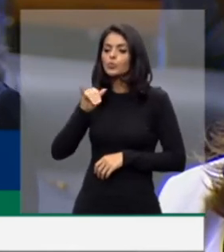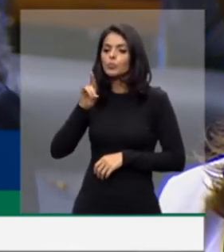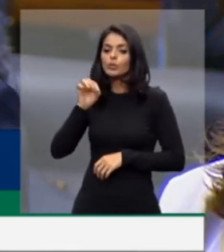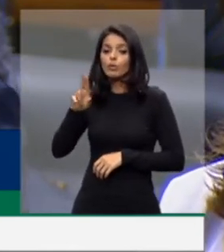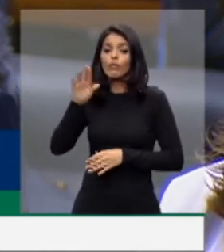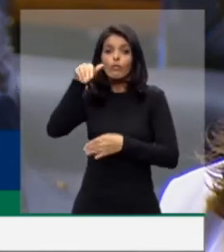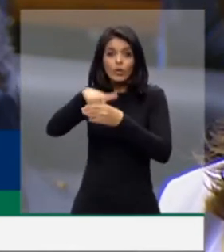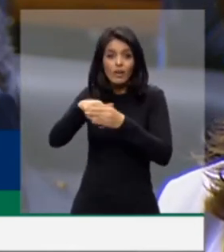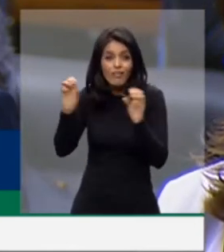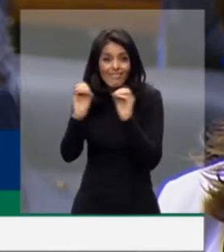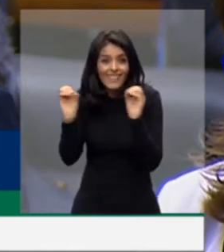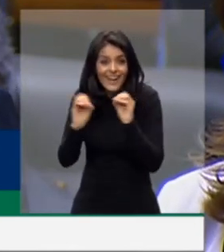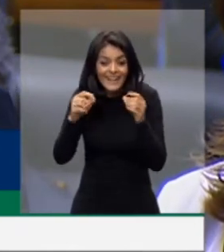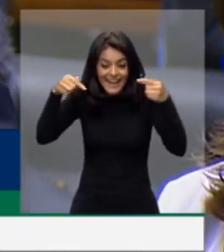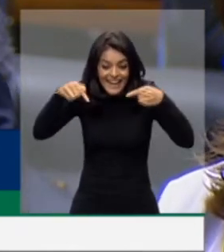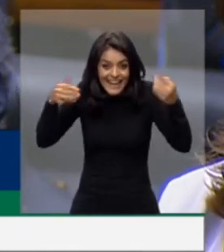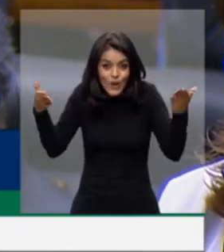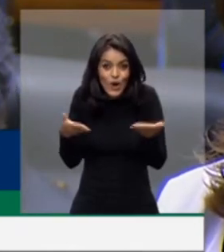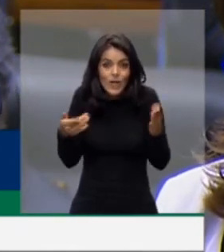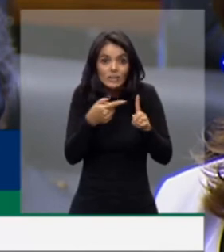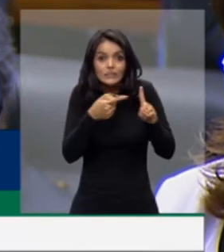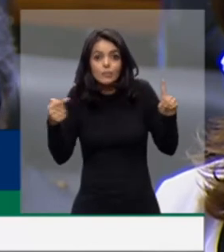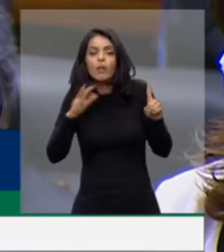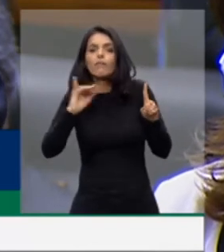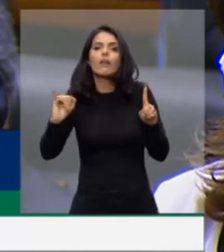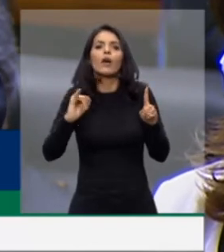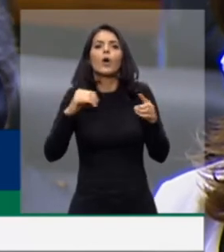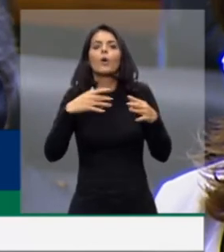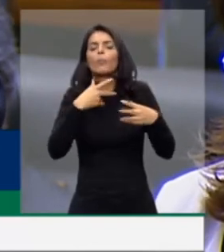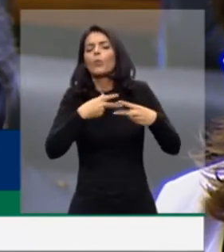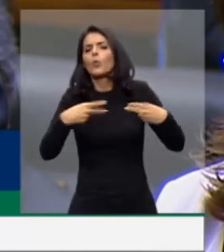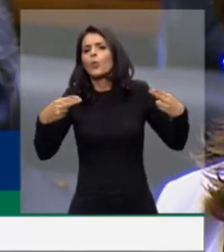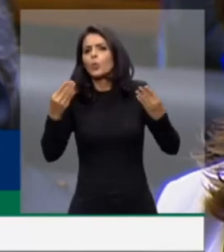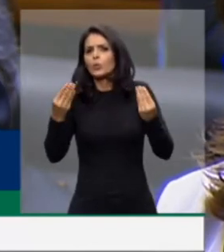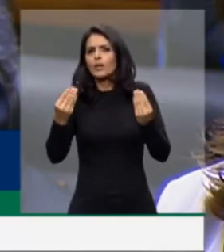NÓS DELIBERÁSSEMOS, ESSA MEDIDA TEM MUDANÇAS IMPORTANTES VÃO BENEFICIAR CONSUMIDORES, SE NÓS NÃO